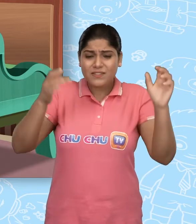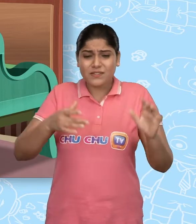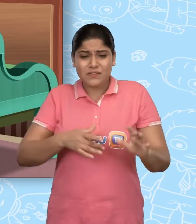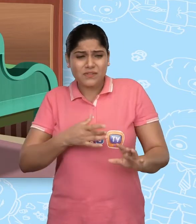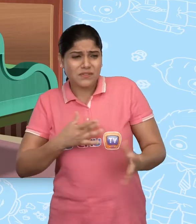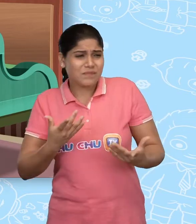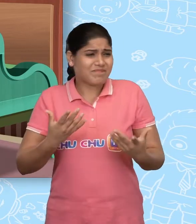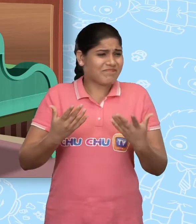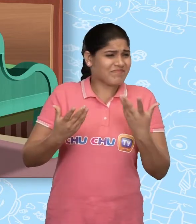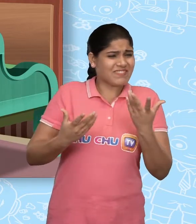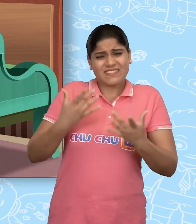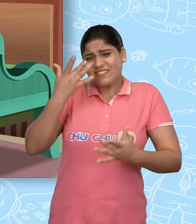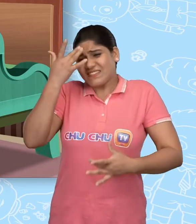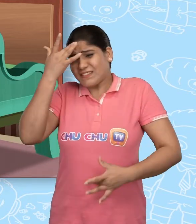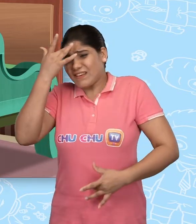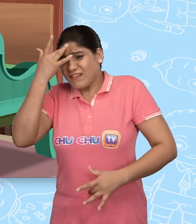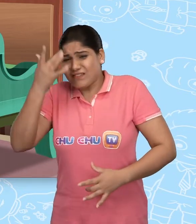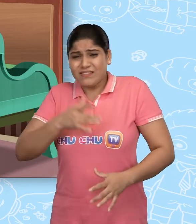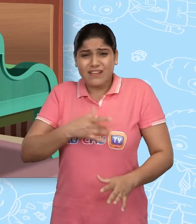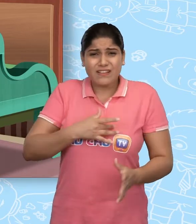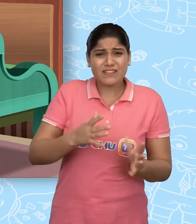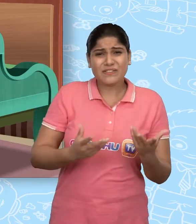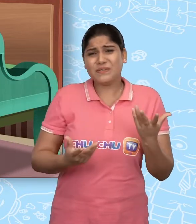उसे लगा की वो बहूत बिमार महसूस कर रही है